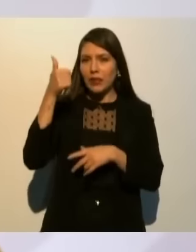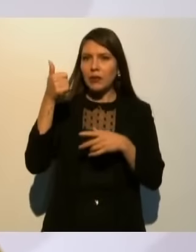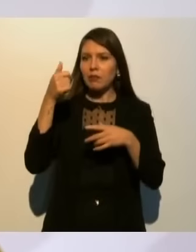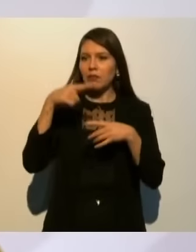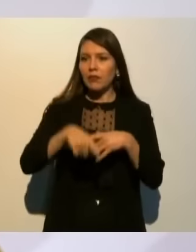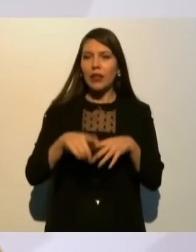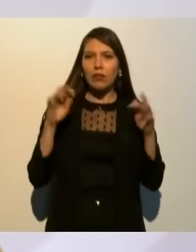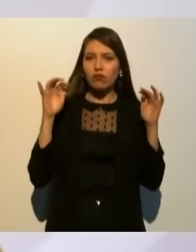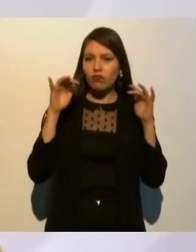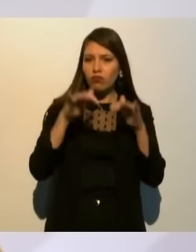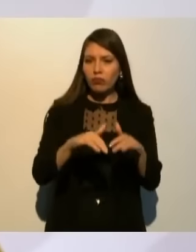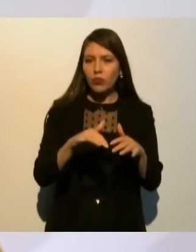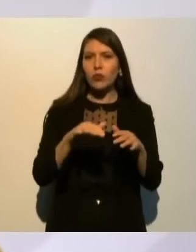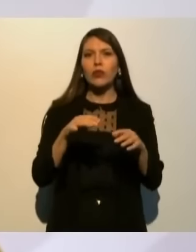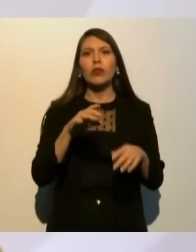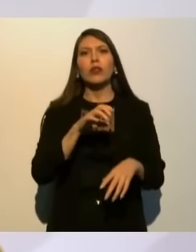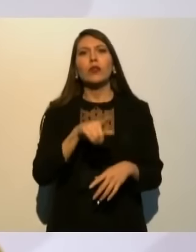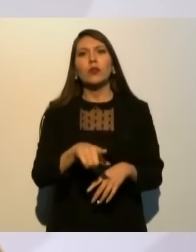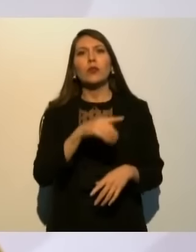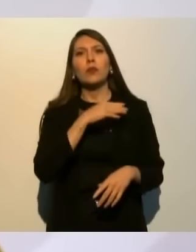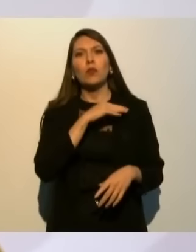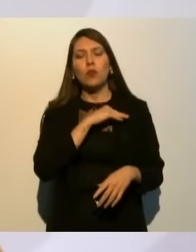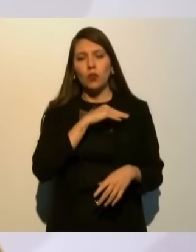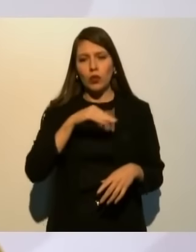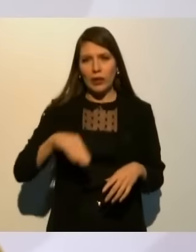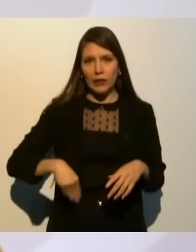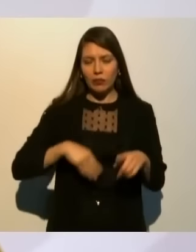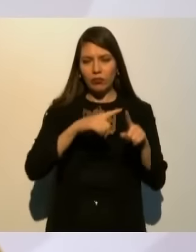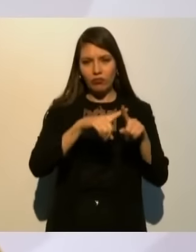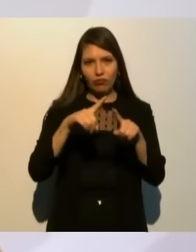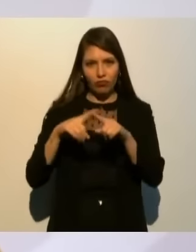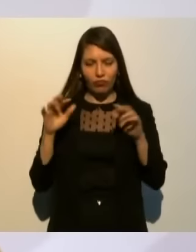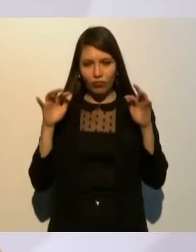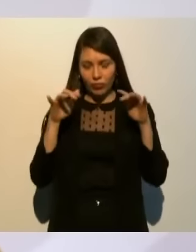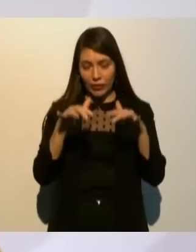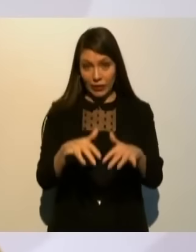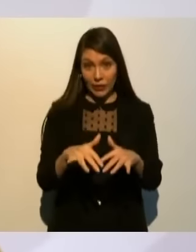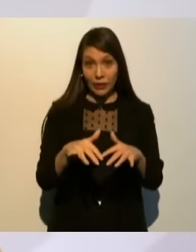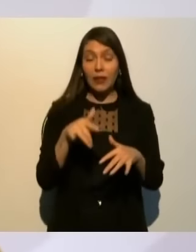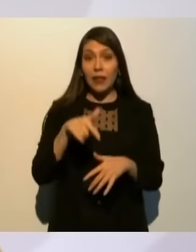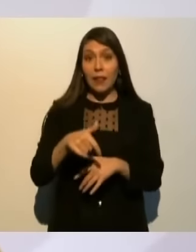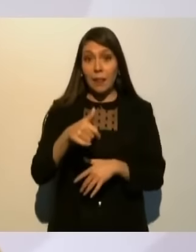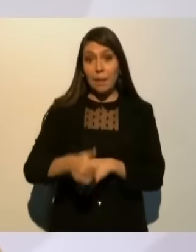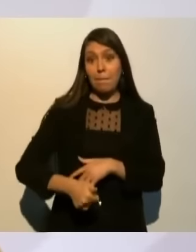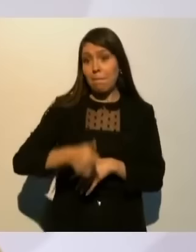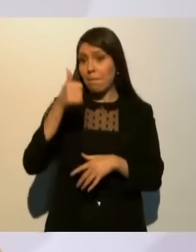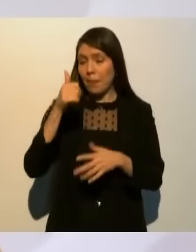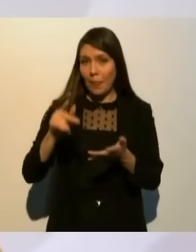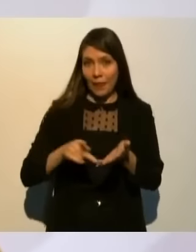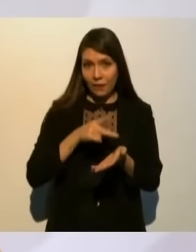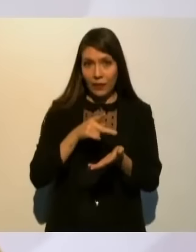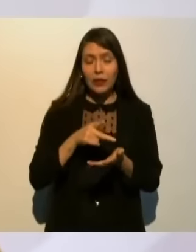sin duda se trata de un hecho histórico estamos aquí reunidos la mayoría de los miembros de los